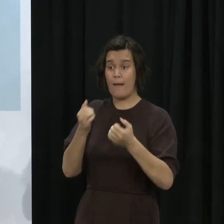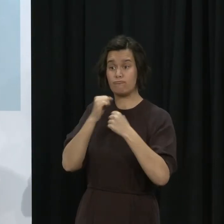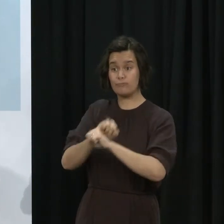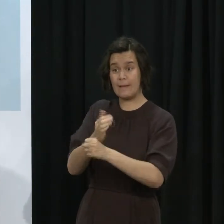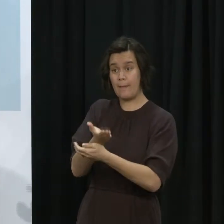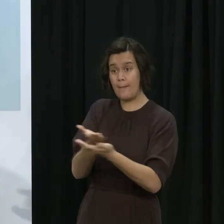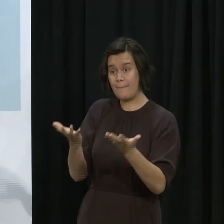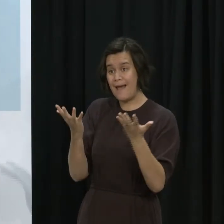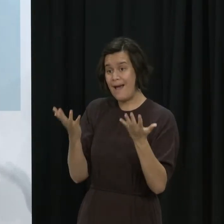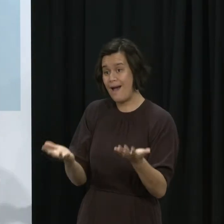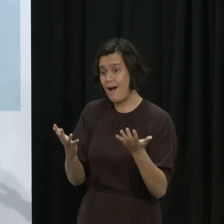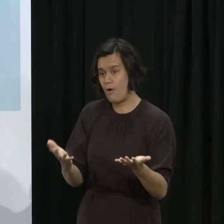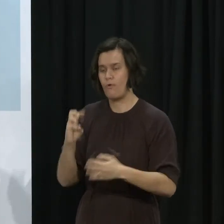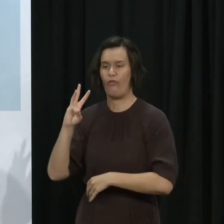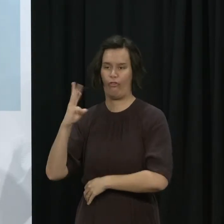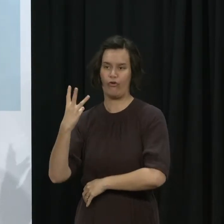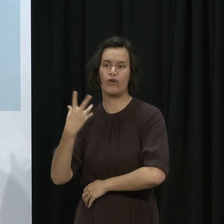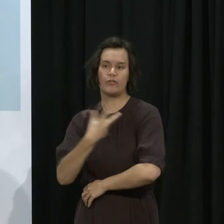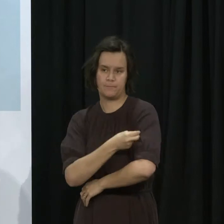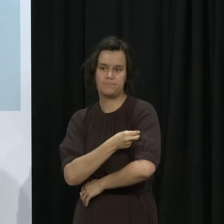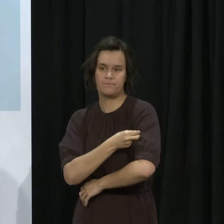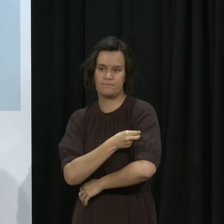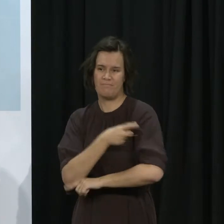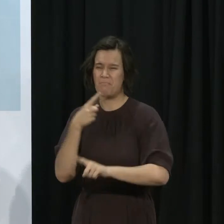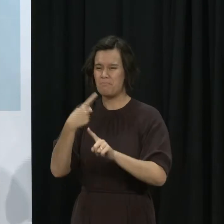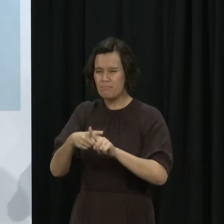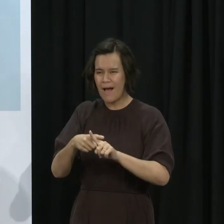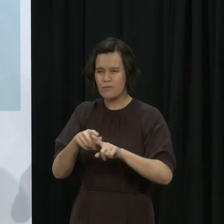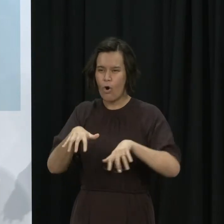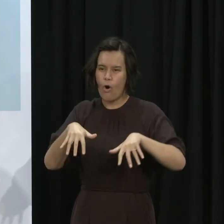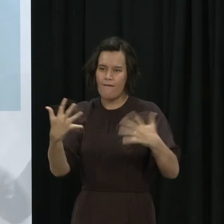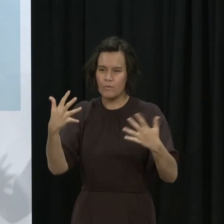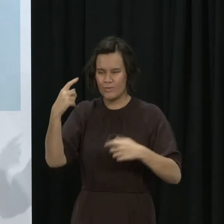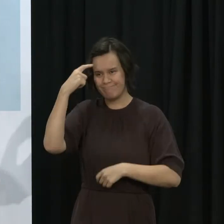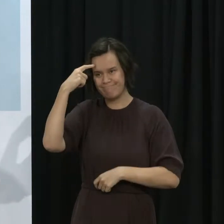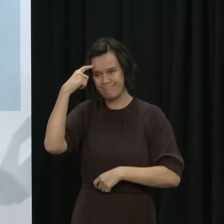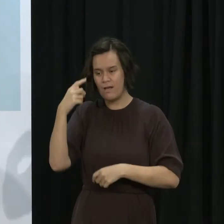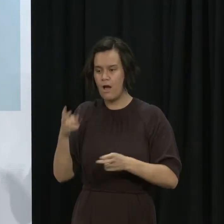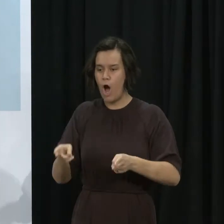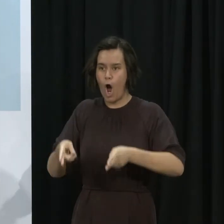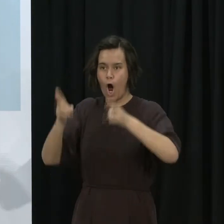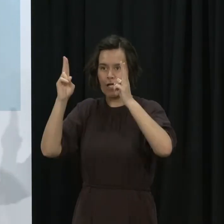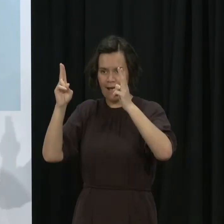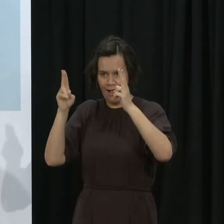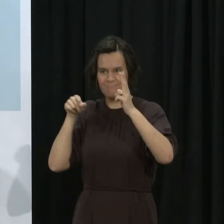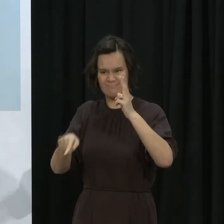maatau rohe o mua me nga kaimahi hauora he a te kaupapa matua i a ratau i te wahanga o